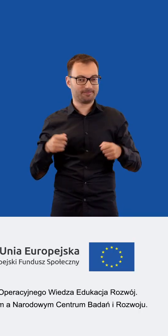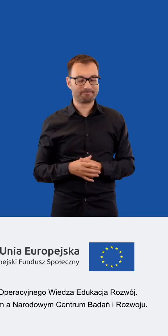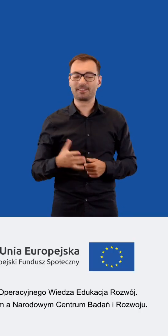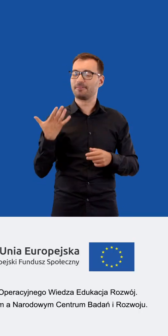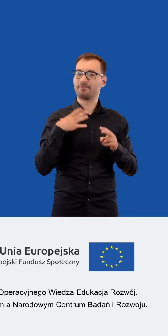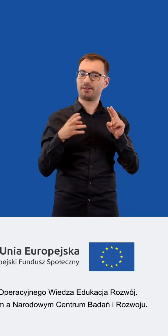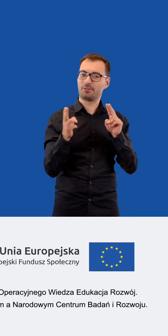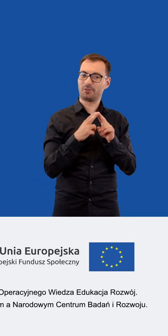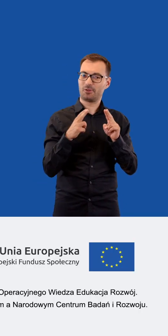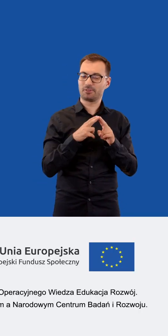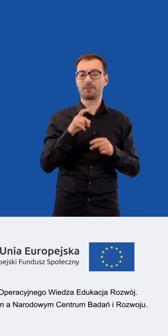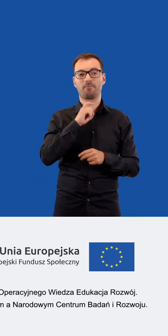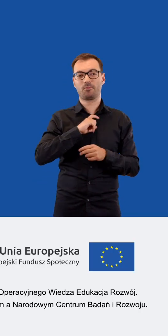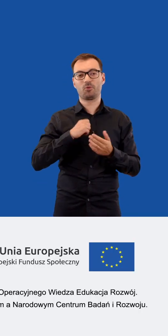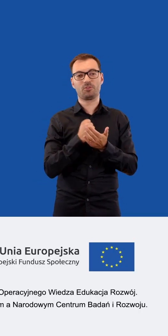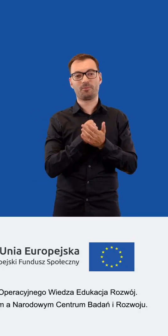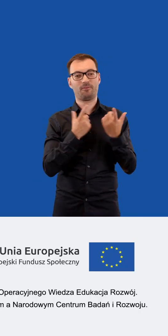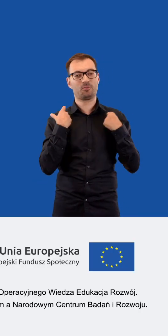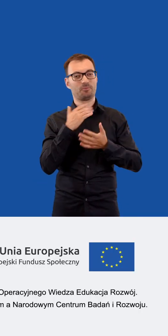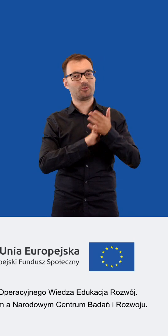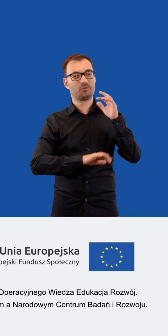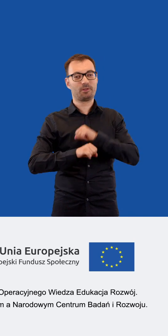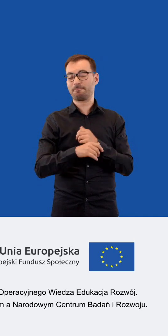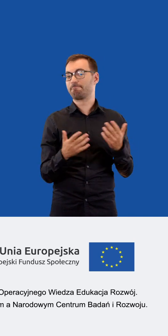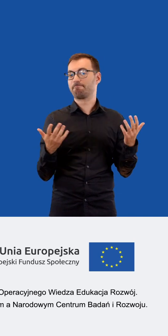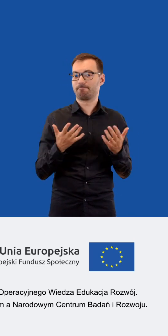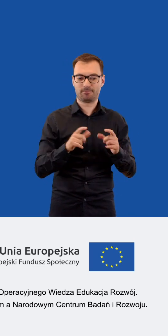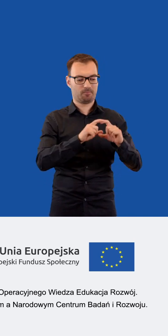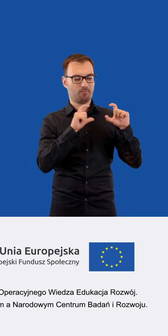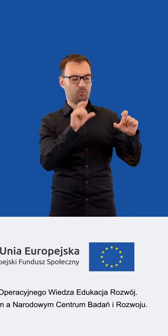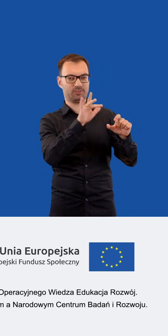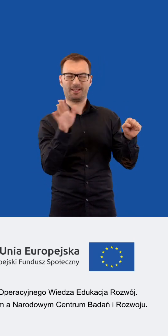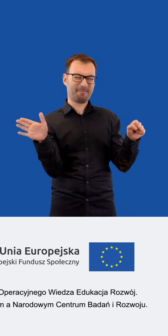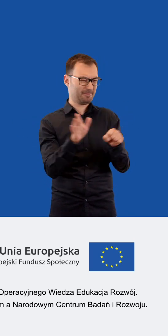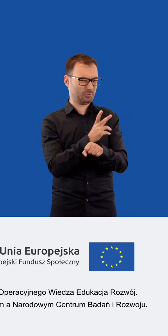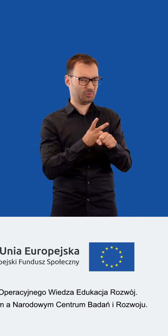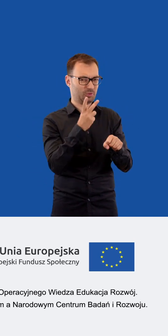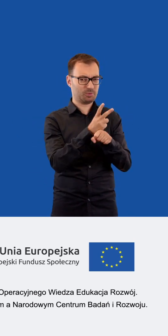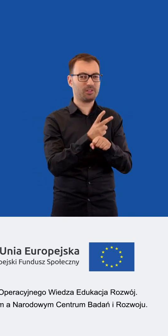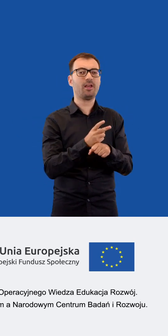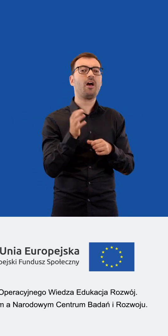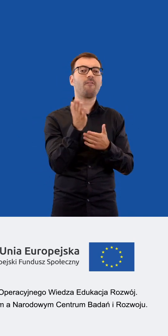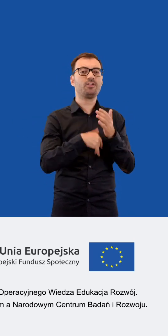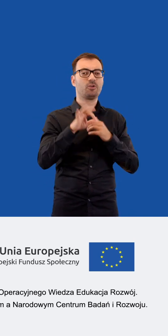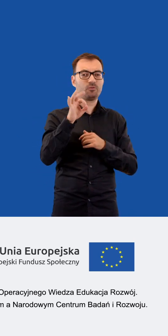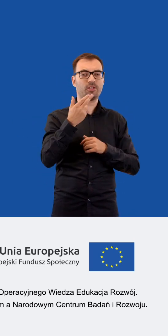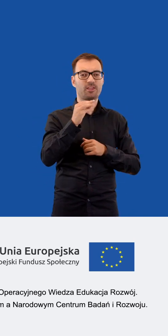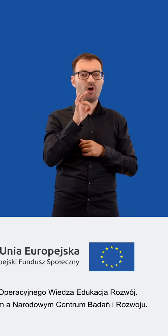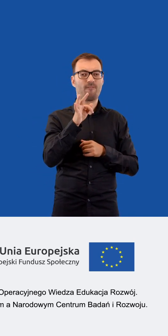Zapraszamy do kontaktu. Biuro ds. Osób z Niepełnosprawnościami mieści się w całkowicie dostosowanym architektonicznie budynku